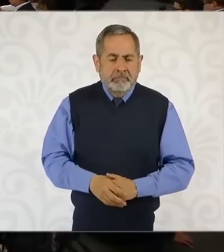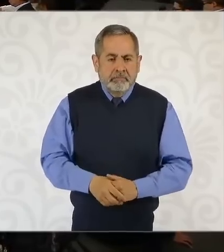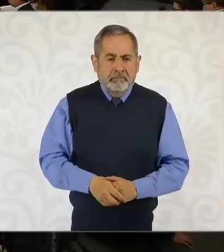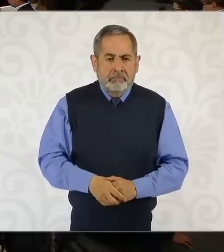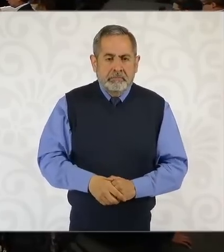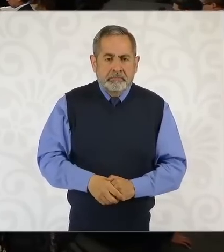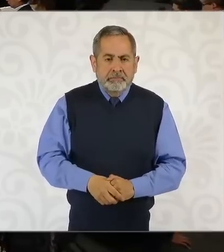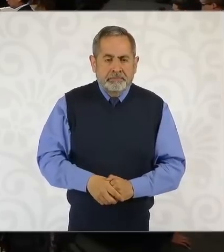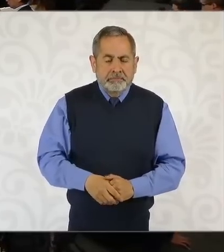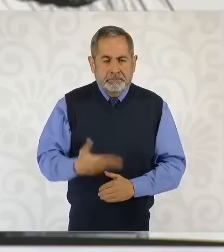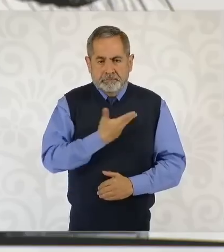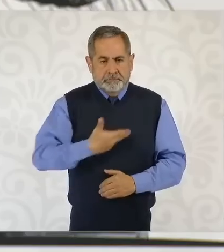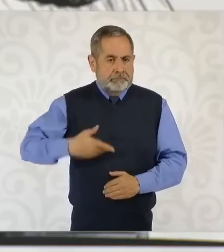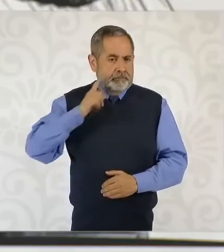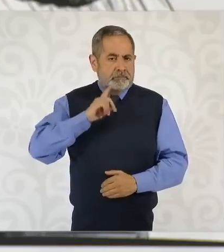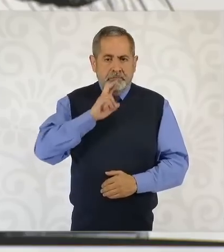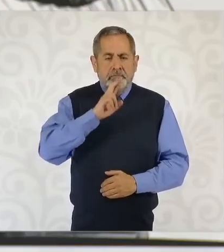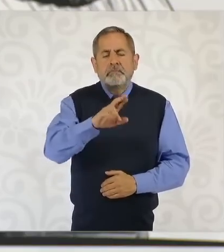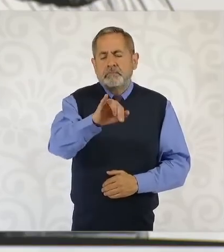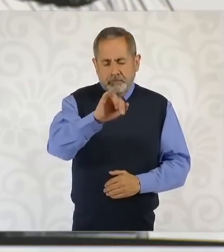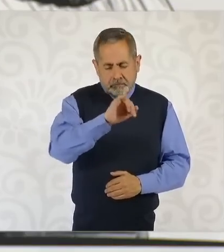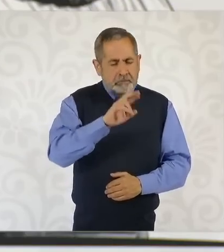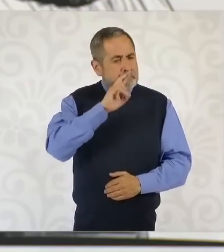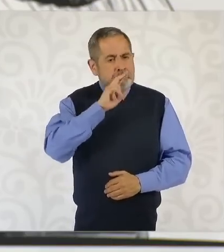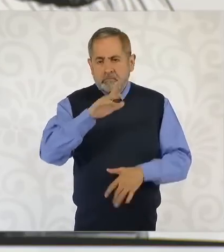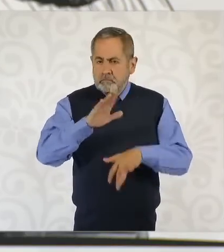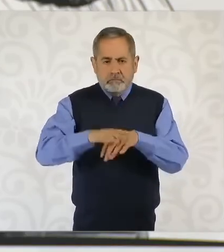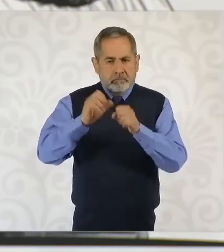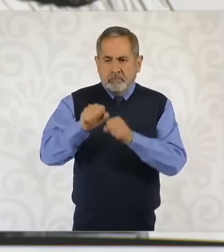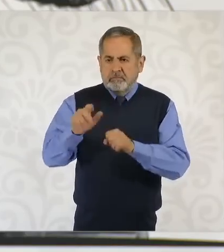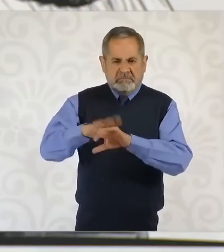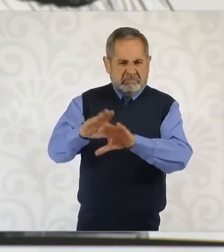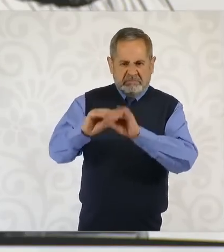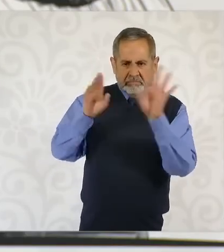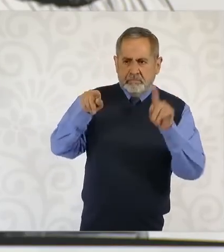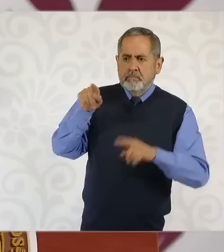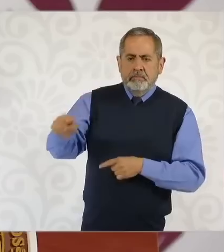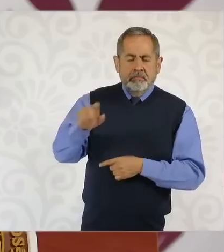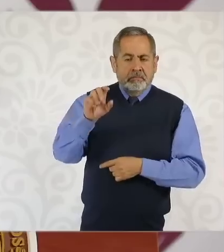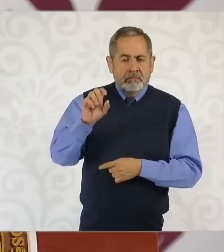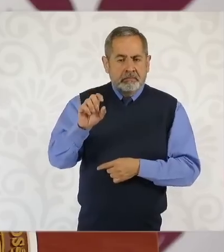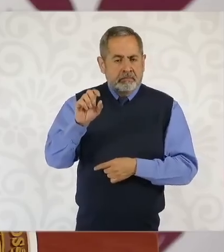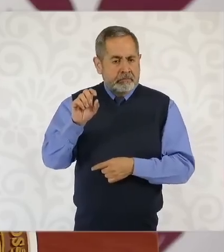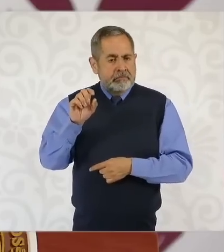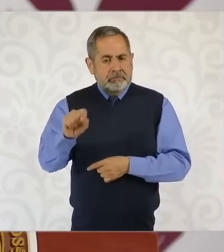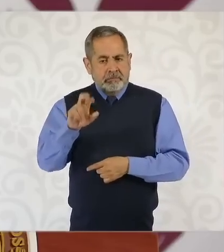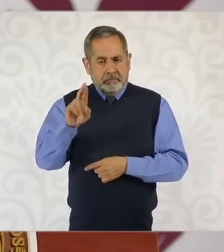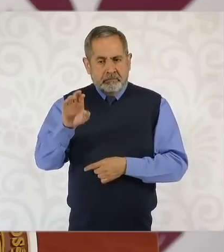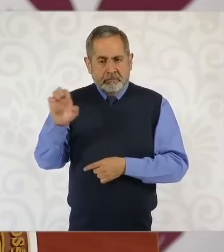la la cancillería que es quien está llevando el caso Les informe pero siguen estas demandas